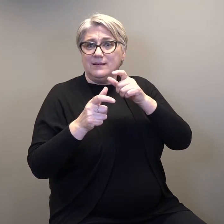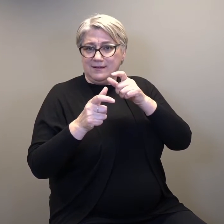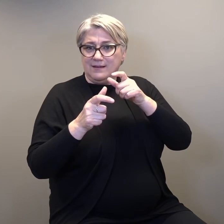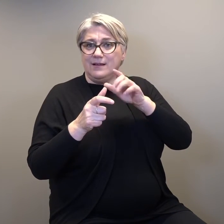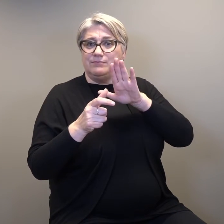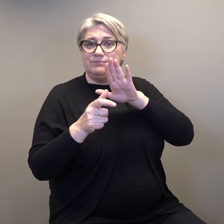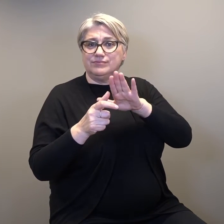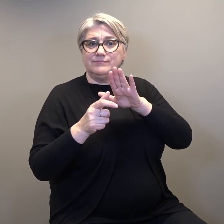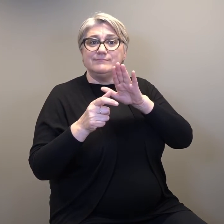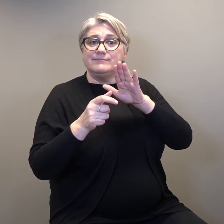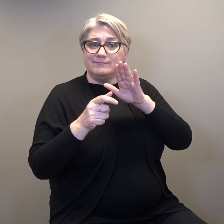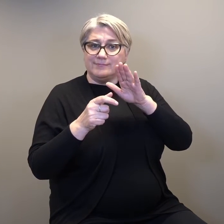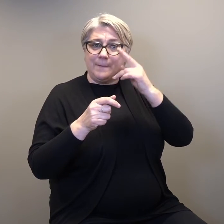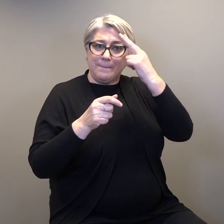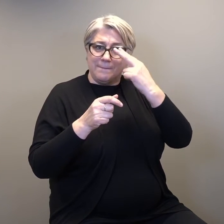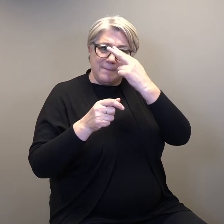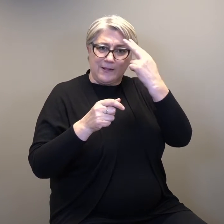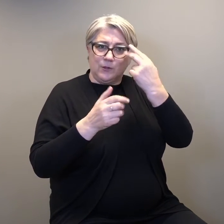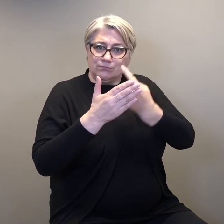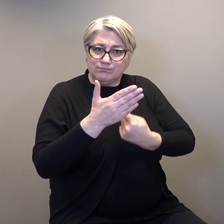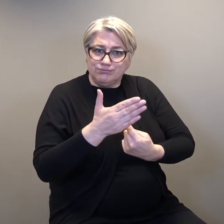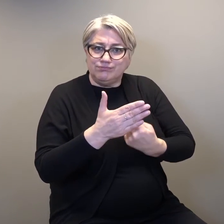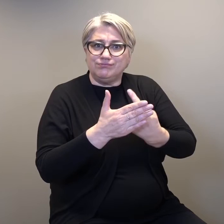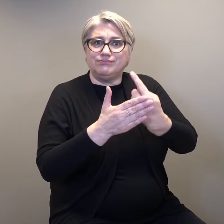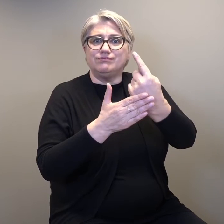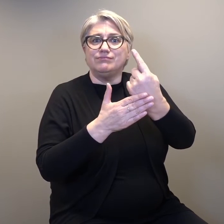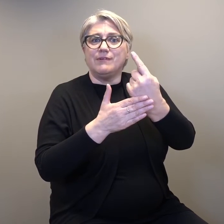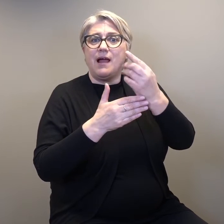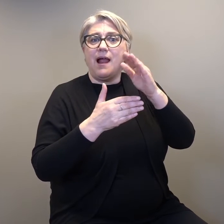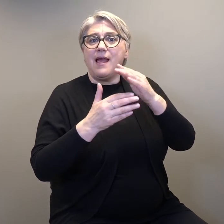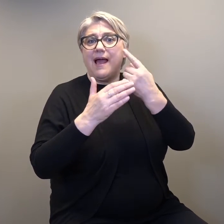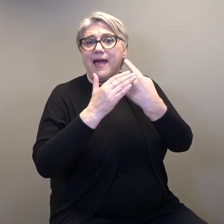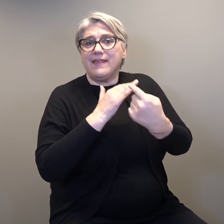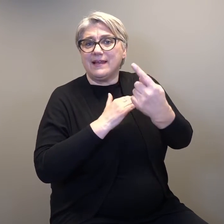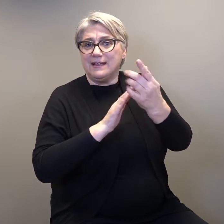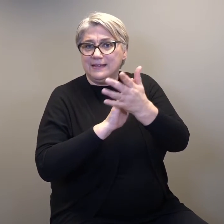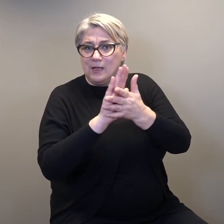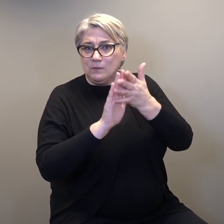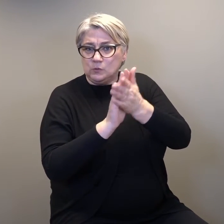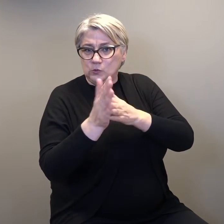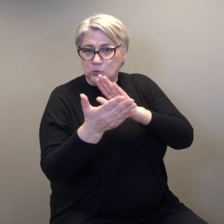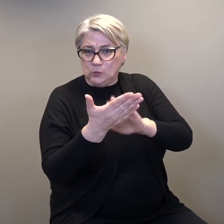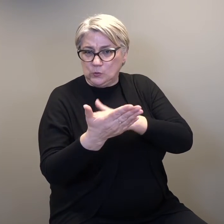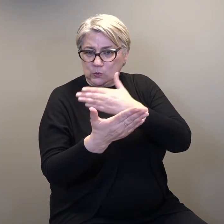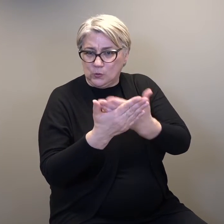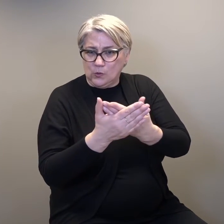Döff eiga rétt á að ganga menntaveginn og fá aðgengi að táknmálstúlkun til að taka